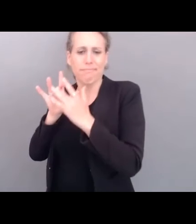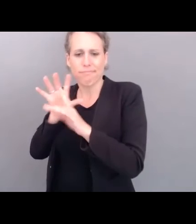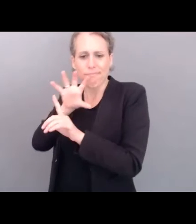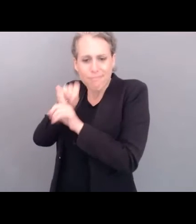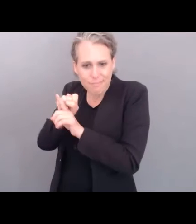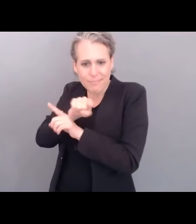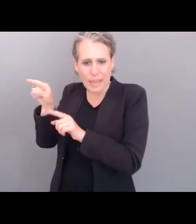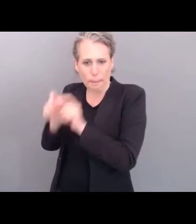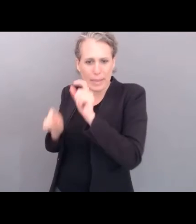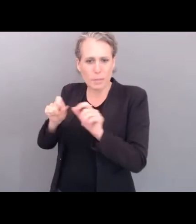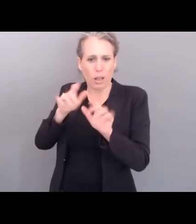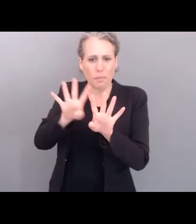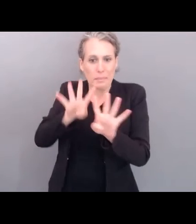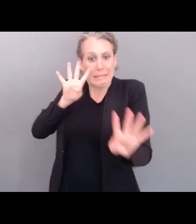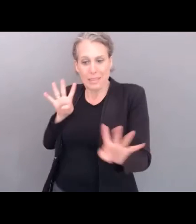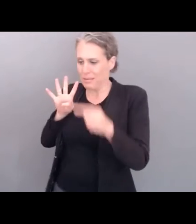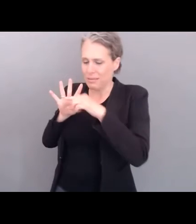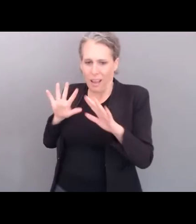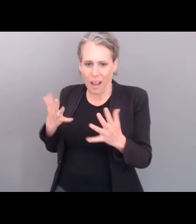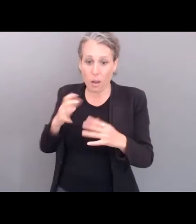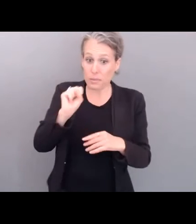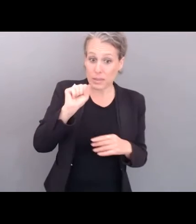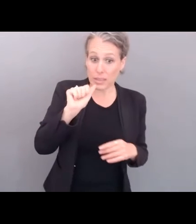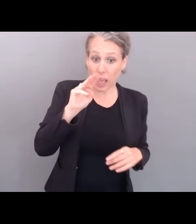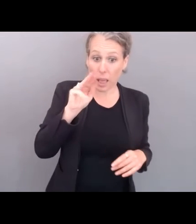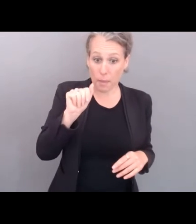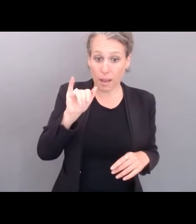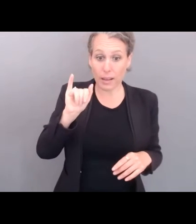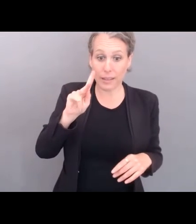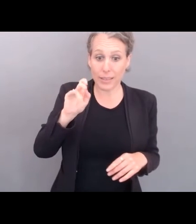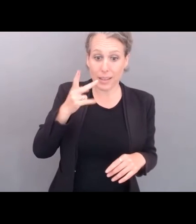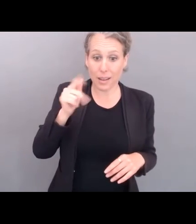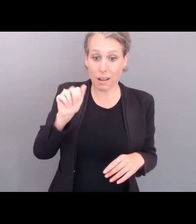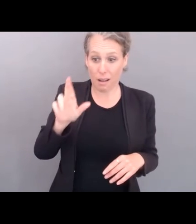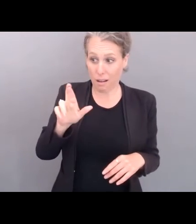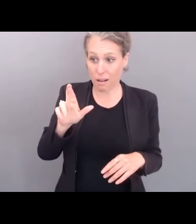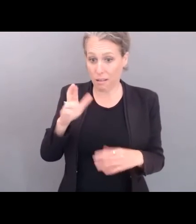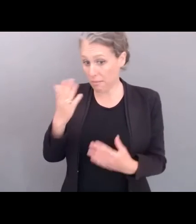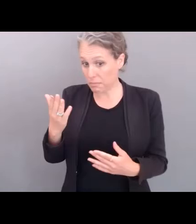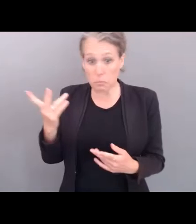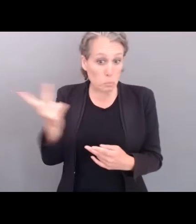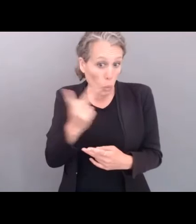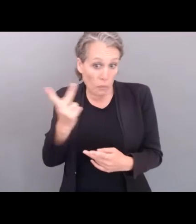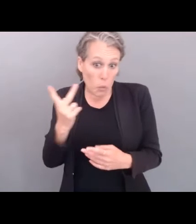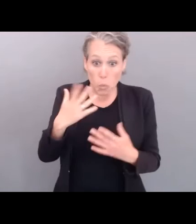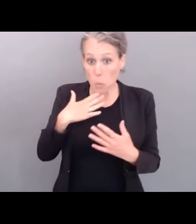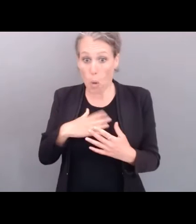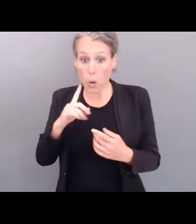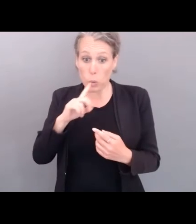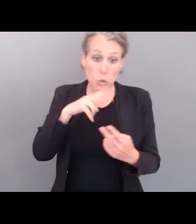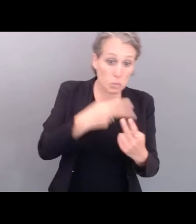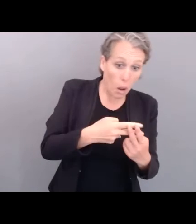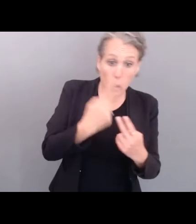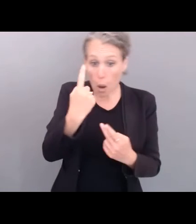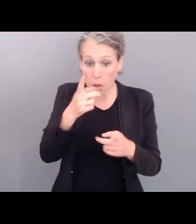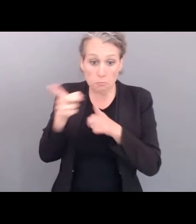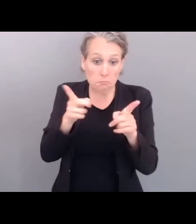Entonces, nuevamente, cada uno de los investigadores puede decirnos cómo llegaron a los más rezagados.